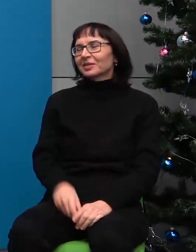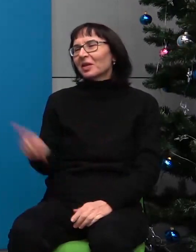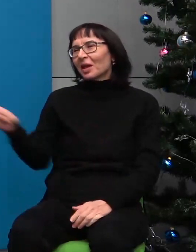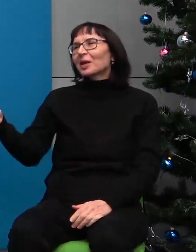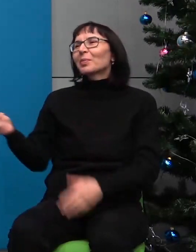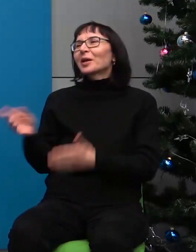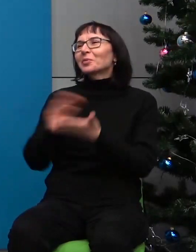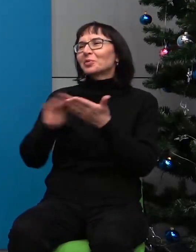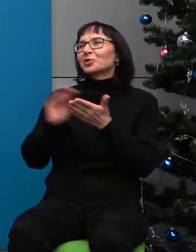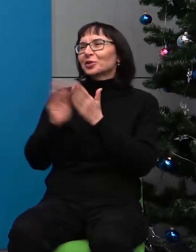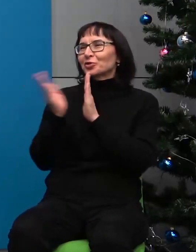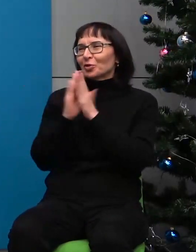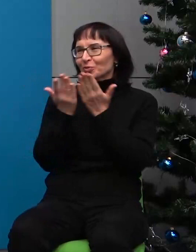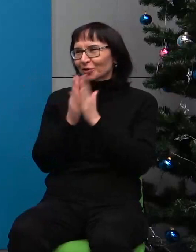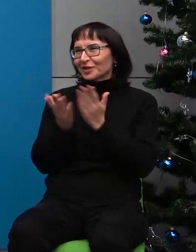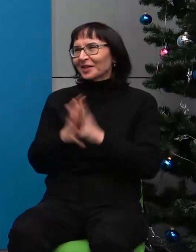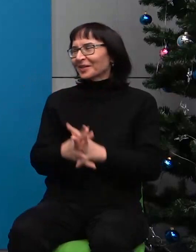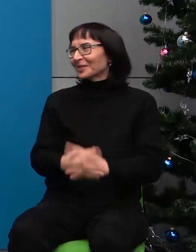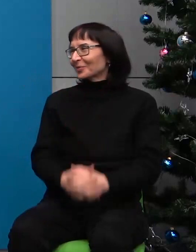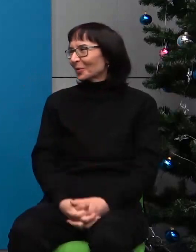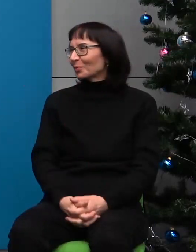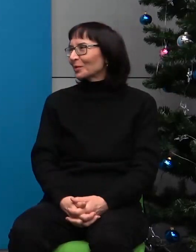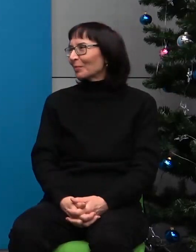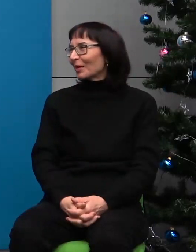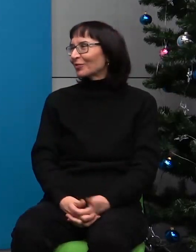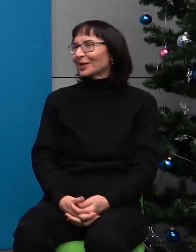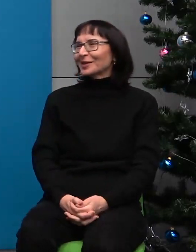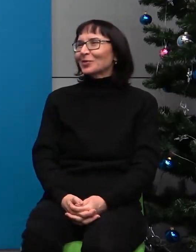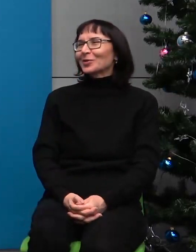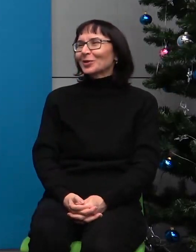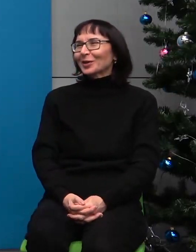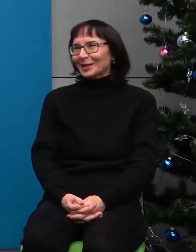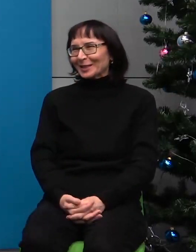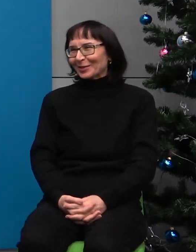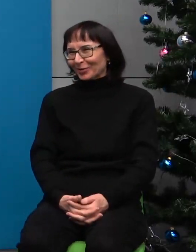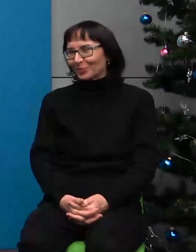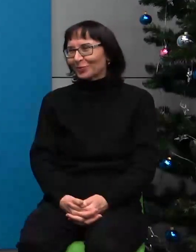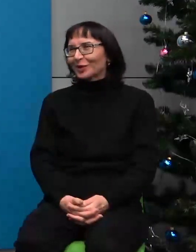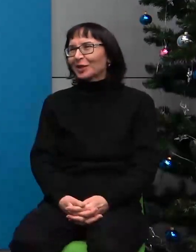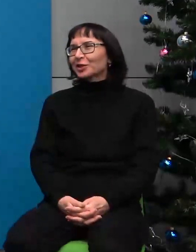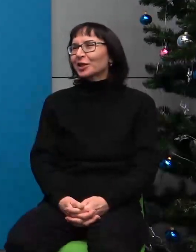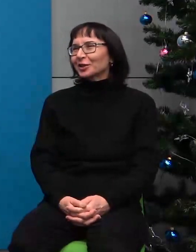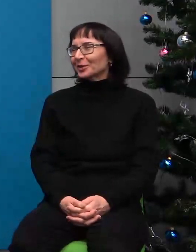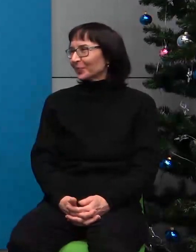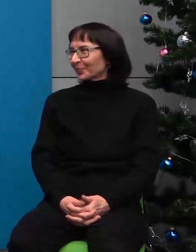Ale pan pisze książki. Na mamę.